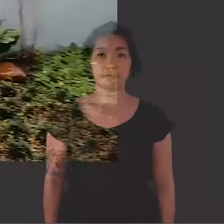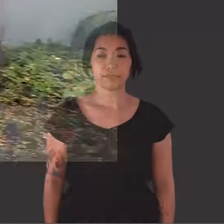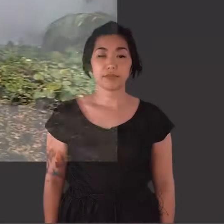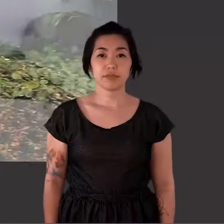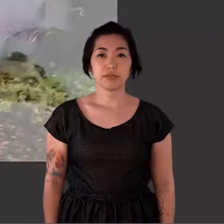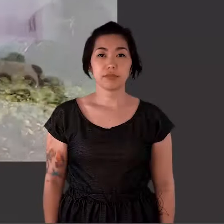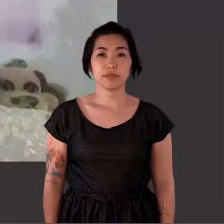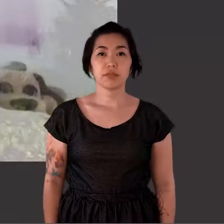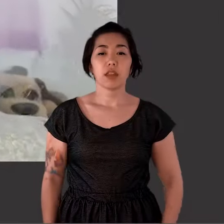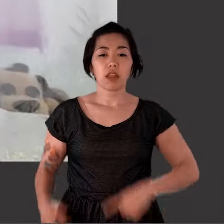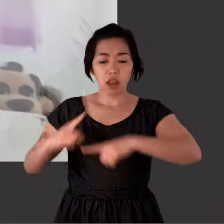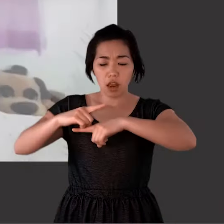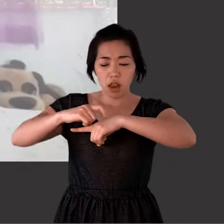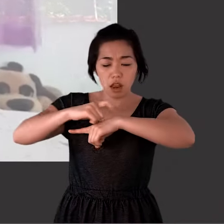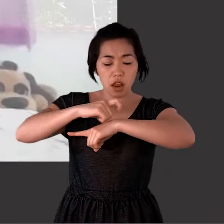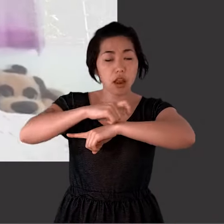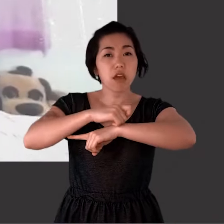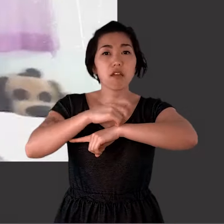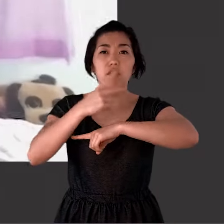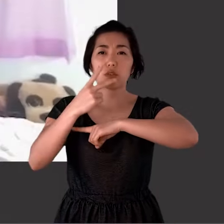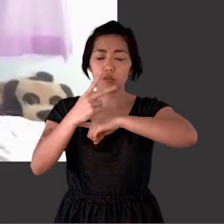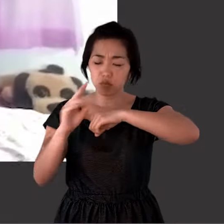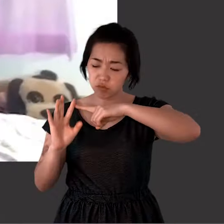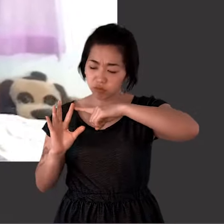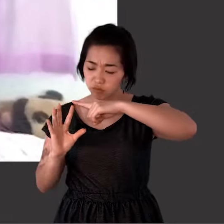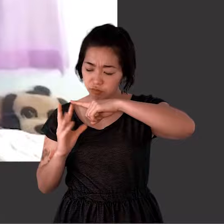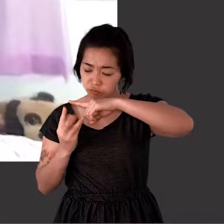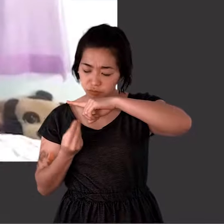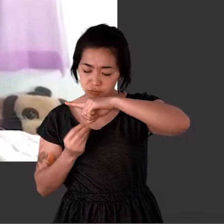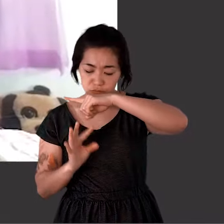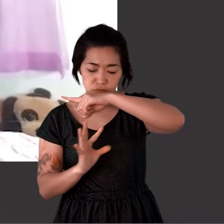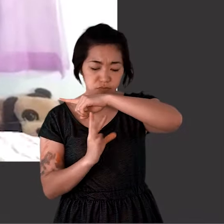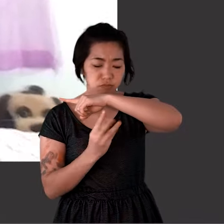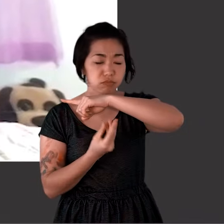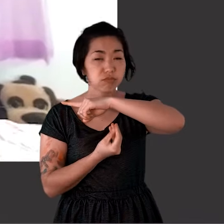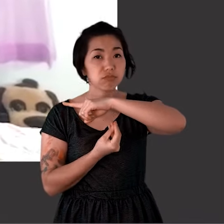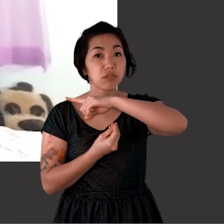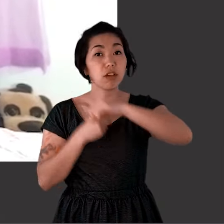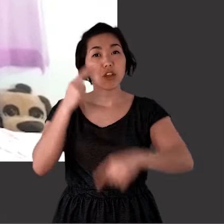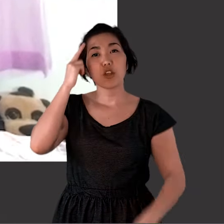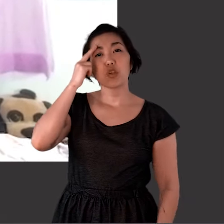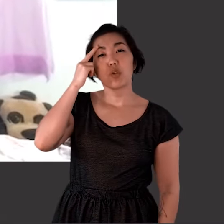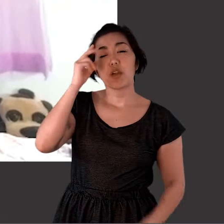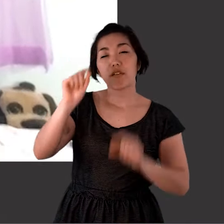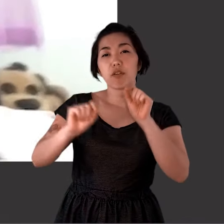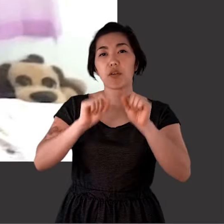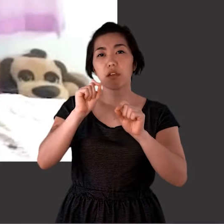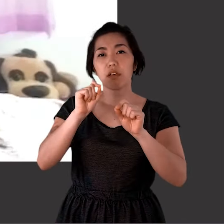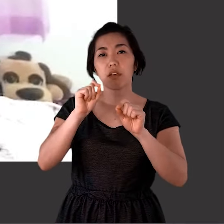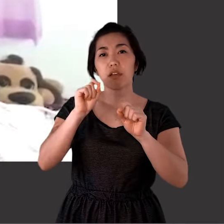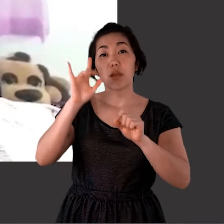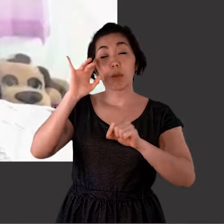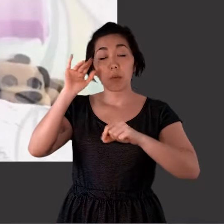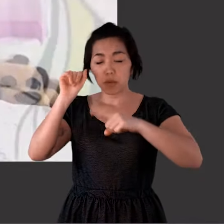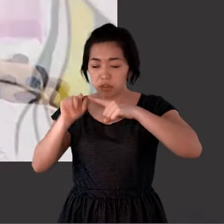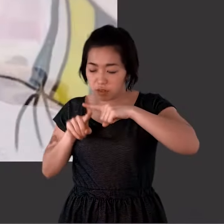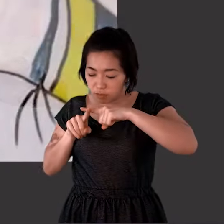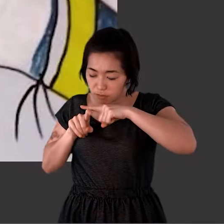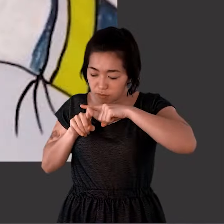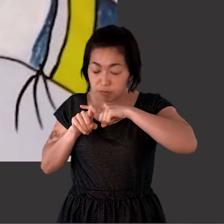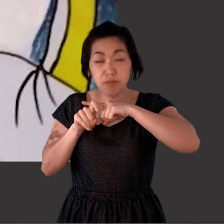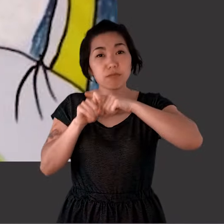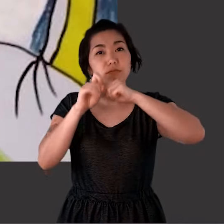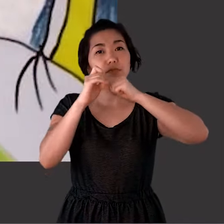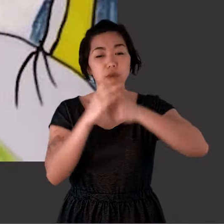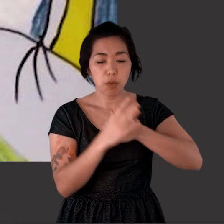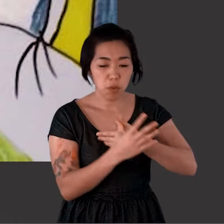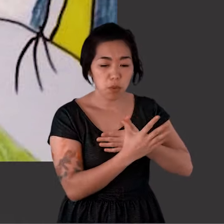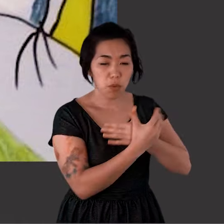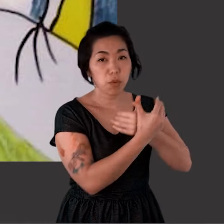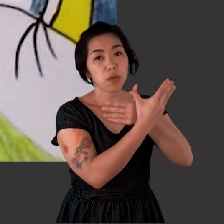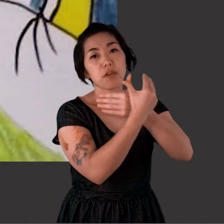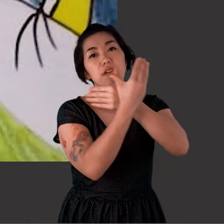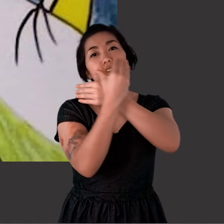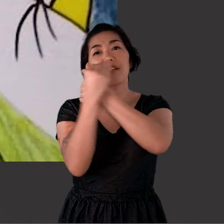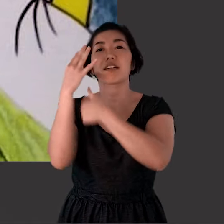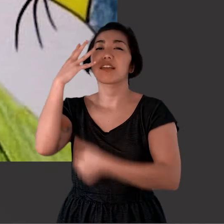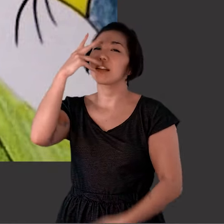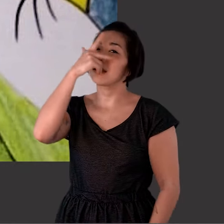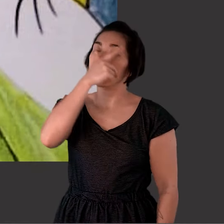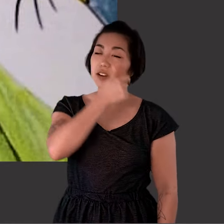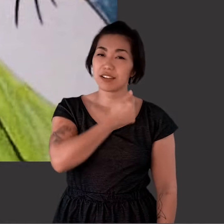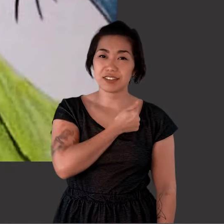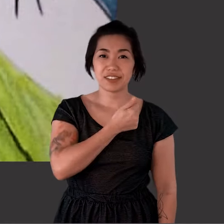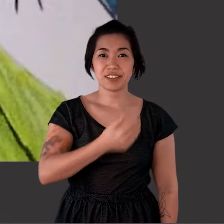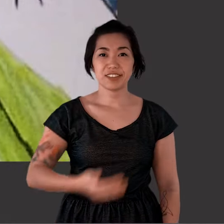Duas pequeninas larvas, que sonhavam com o dia em que elas se abririam e se transformariam em lindas borboletas.